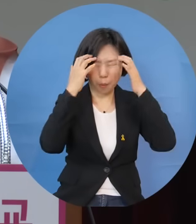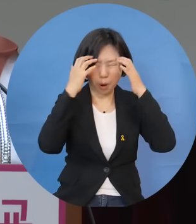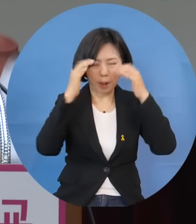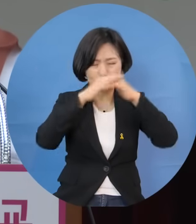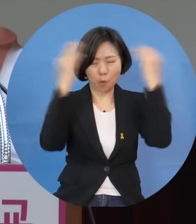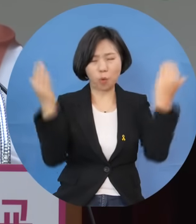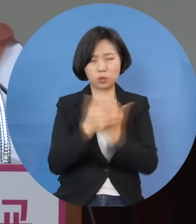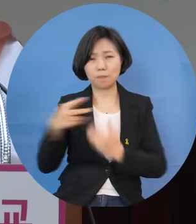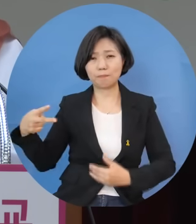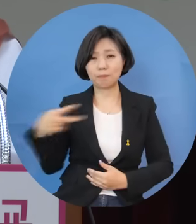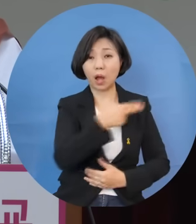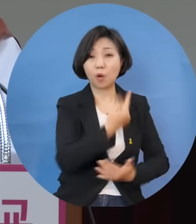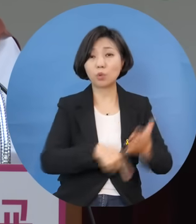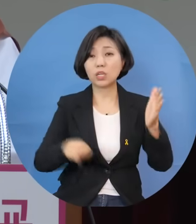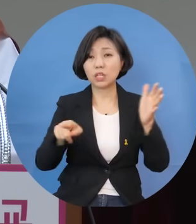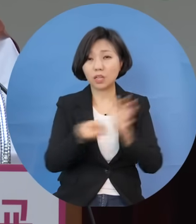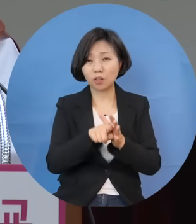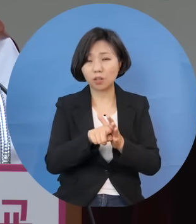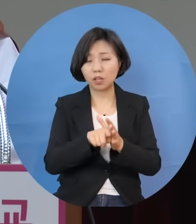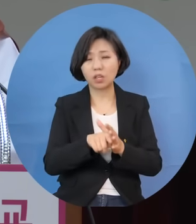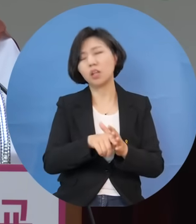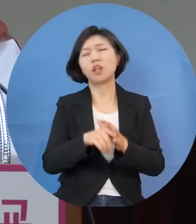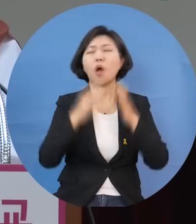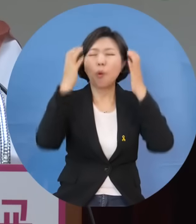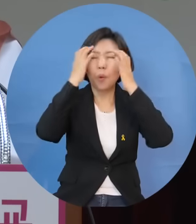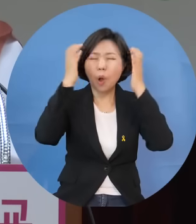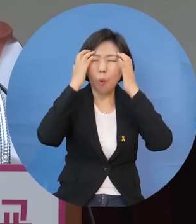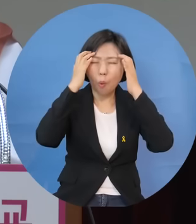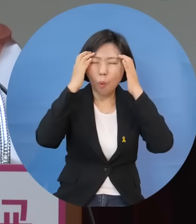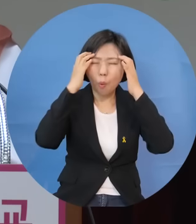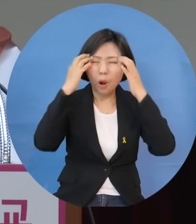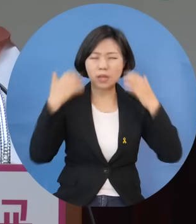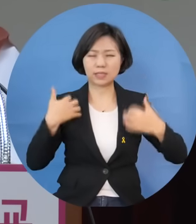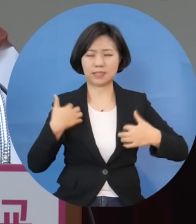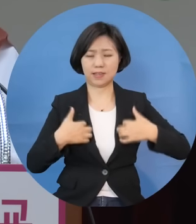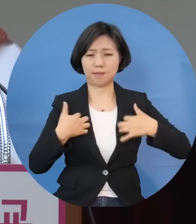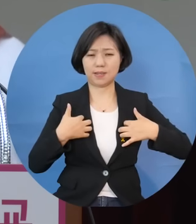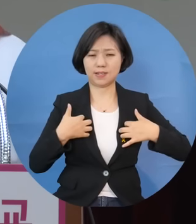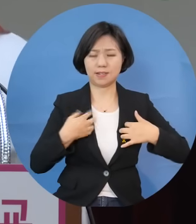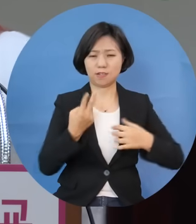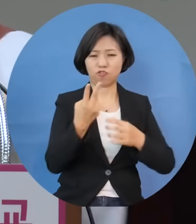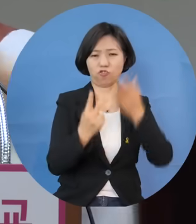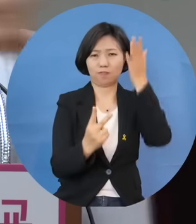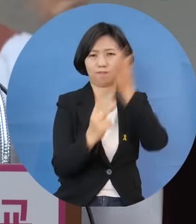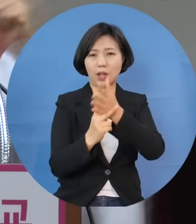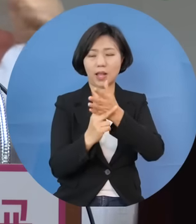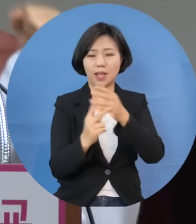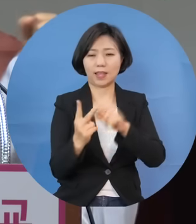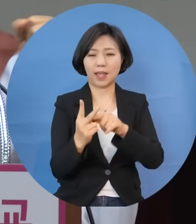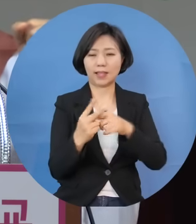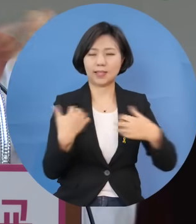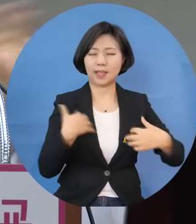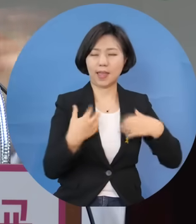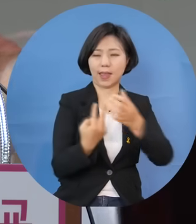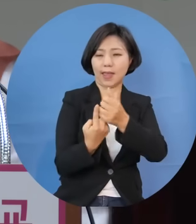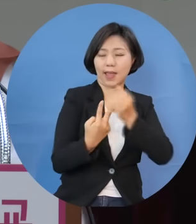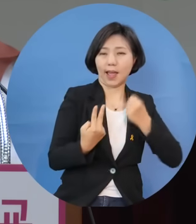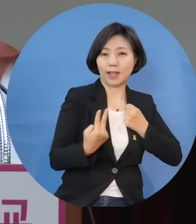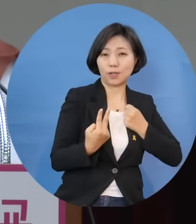모든 괴로움을 없애려고 할 때 괴로움과 즐거움을 반으로 딱 나누어서 즐거움만 취하고 괴로움을 버리는 것은 불가능해요.